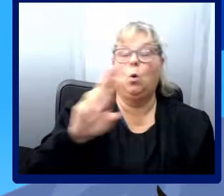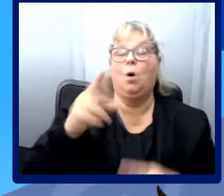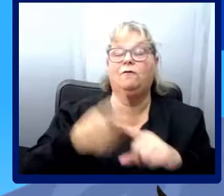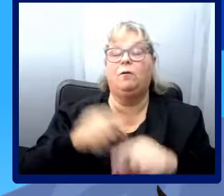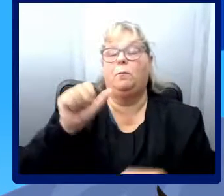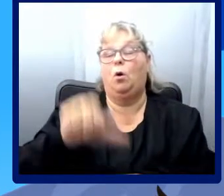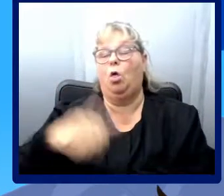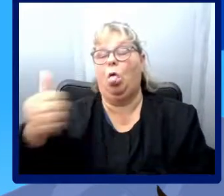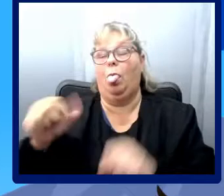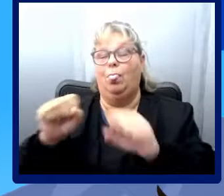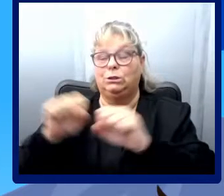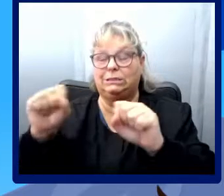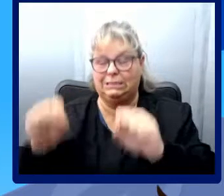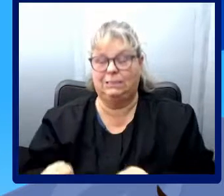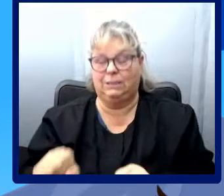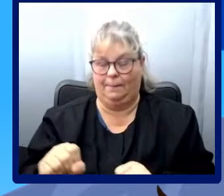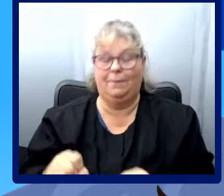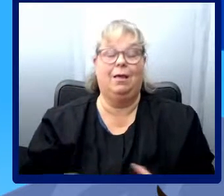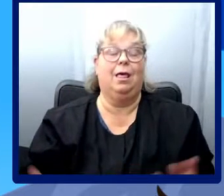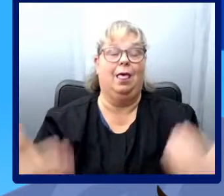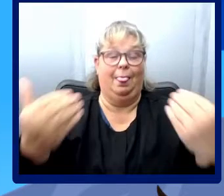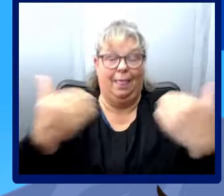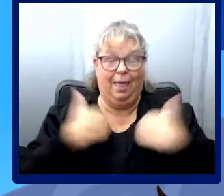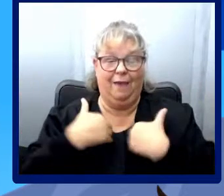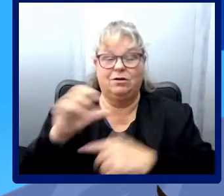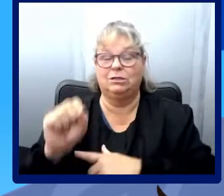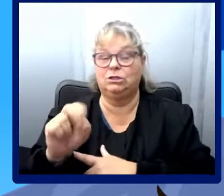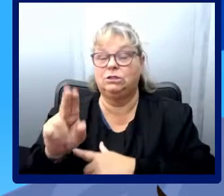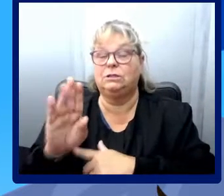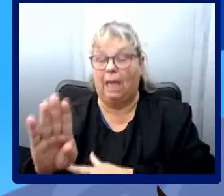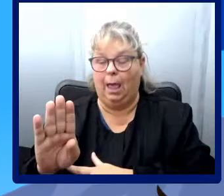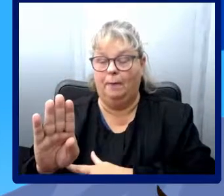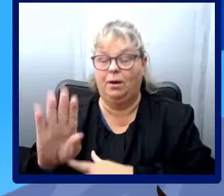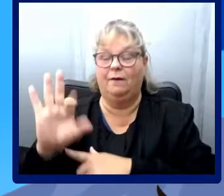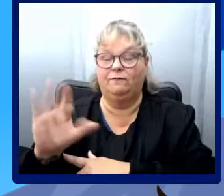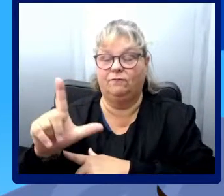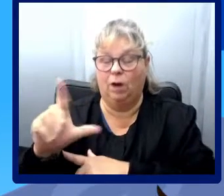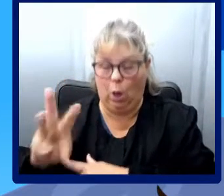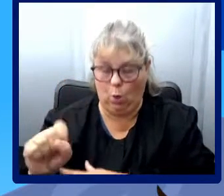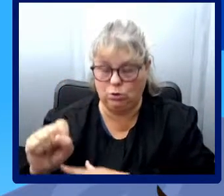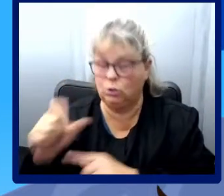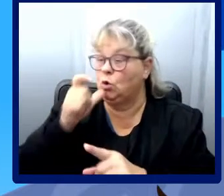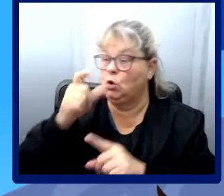Los flujos también tienen subflujos. Así, administradores y desarrolladores pueden crear flujos